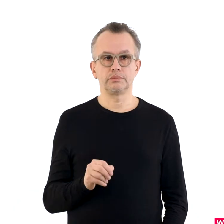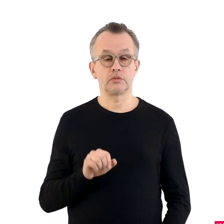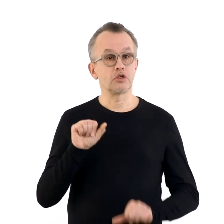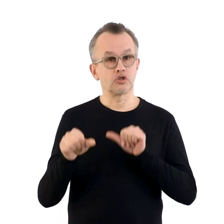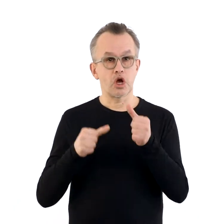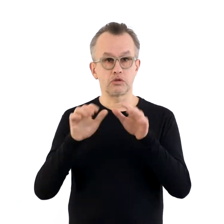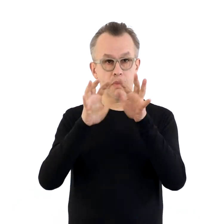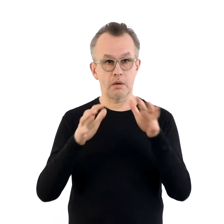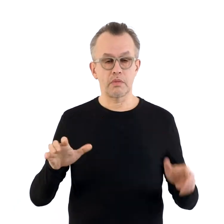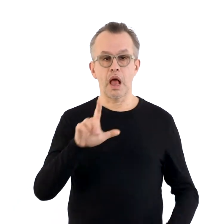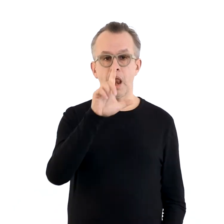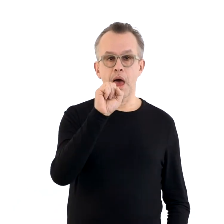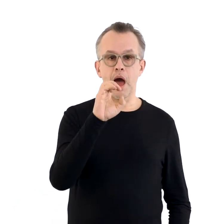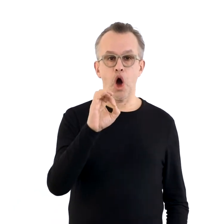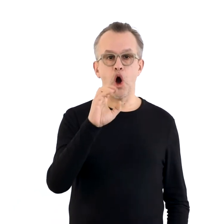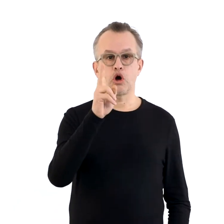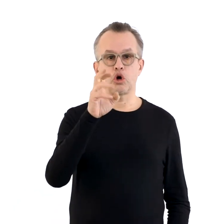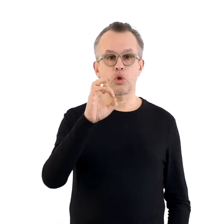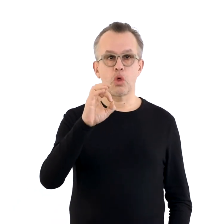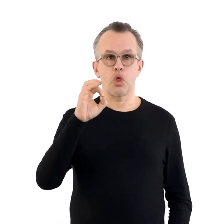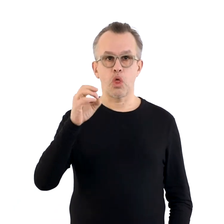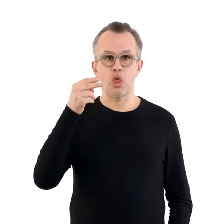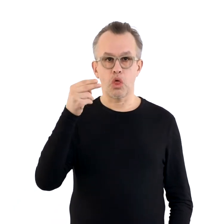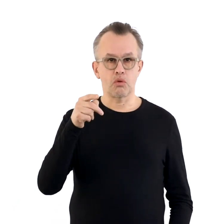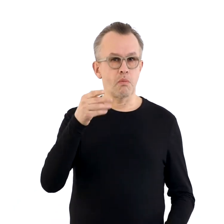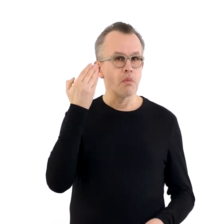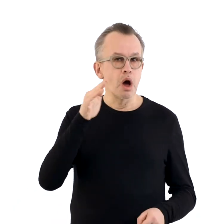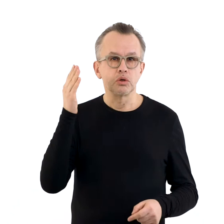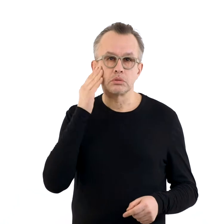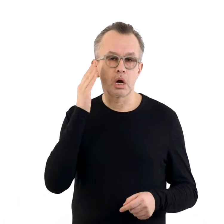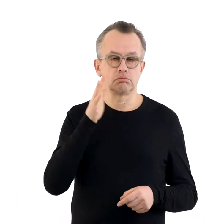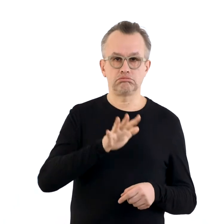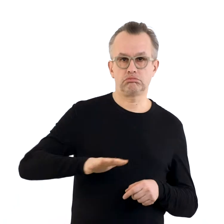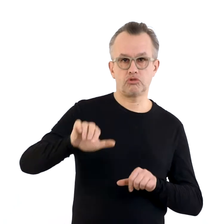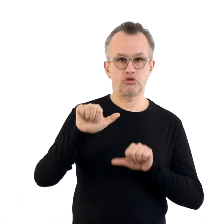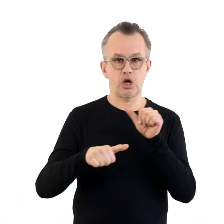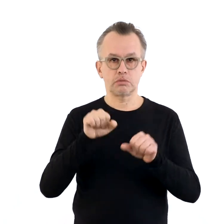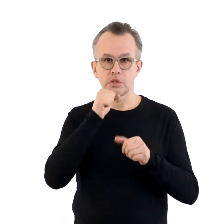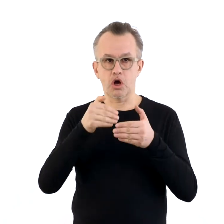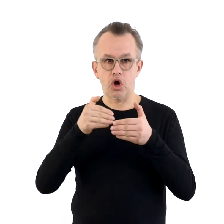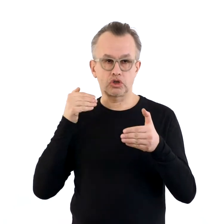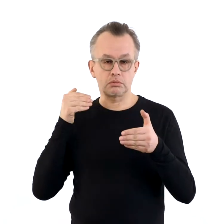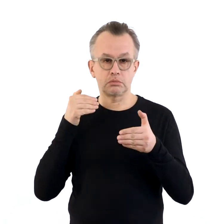Grupa Laokoona jest jedną z najbardziej znanych starożytnych rzeźb,